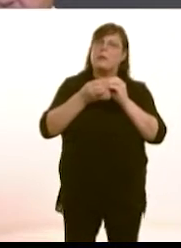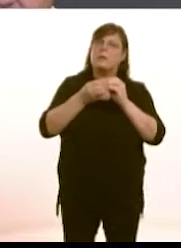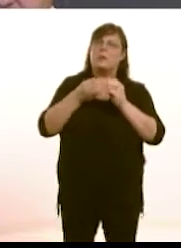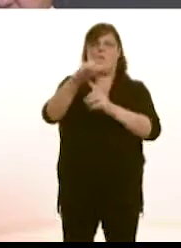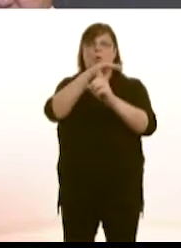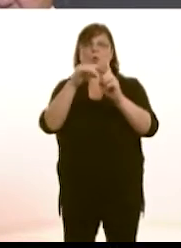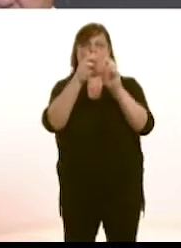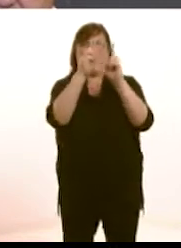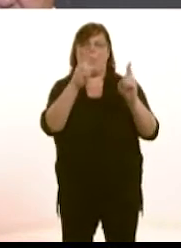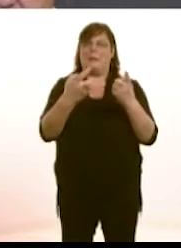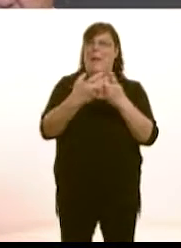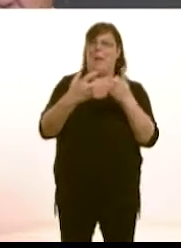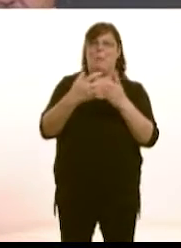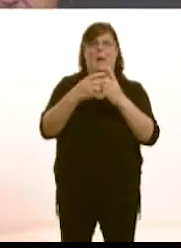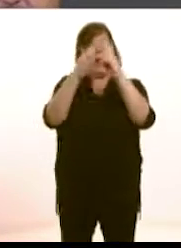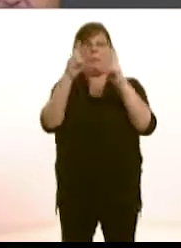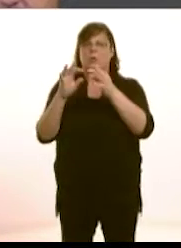datagan diddordeb fel aelod o gymdeithas tai.